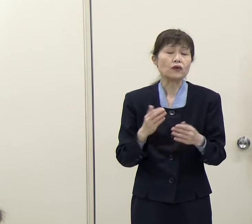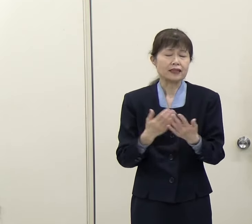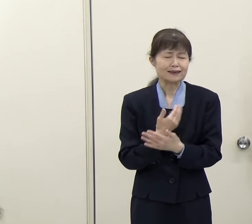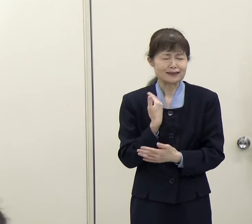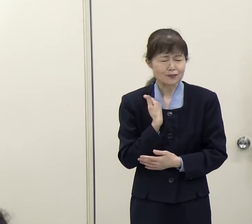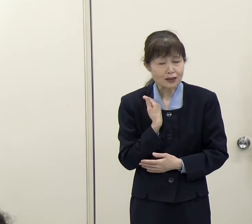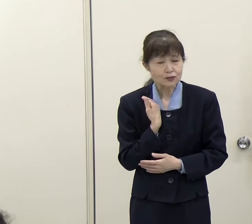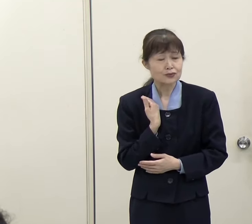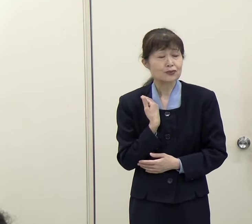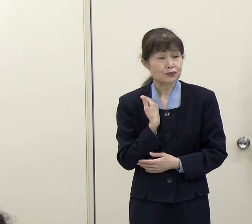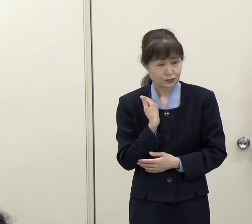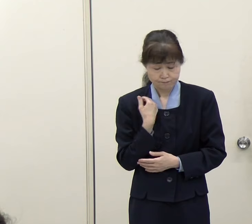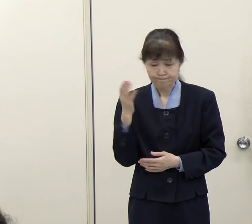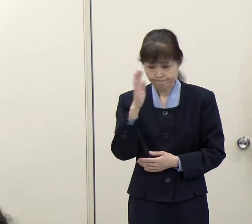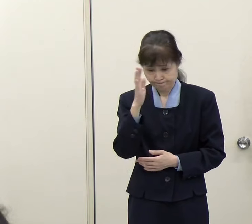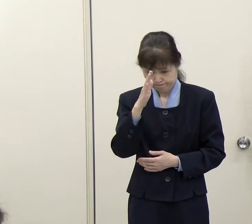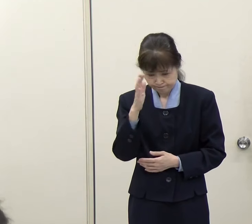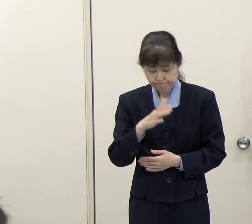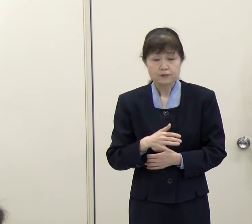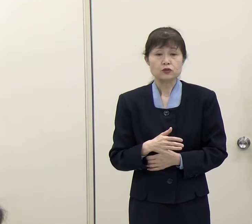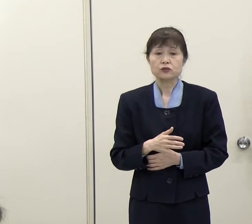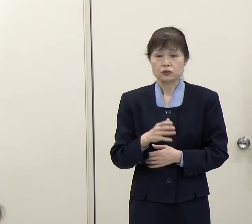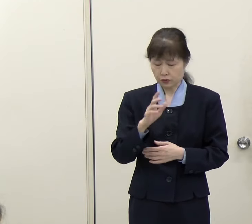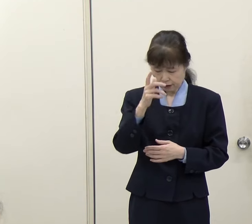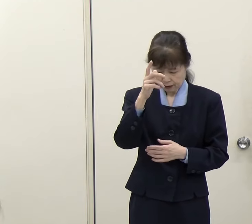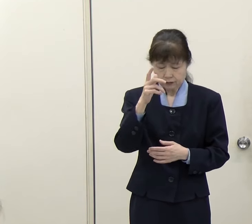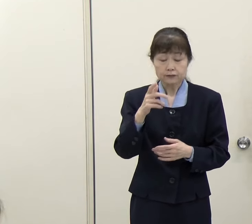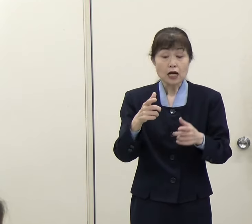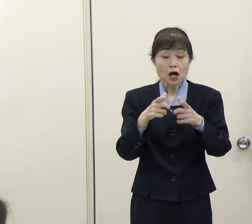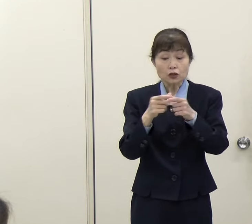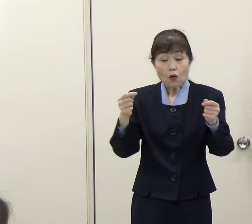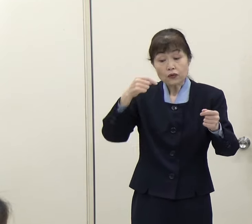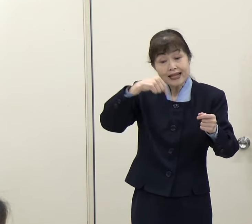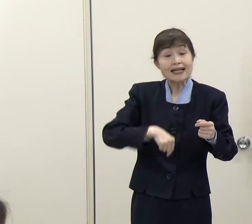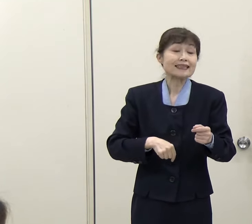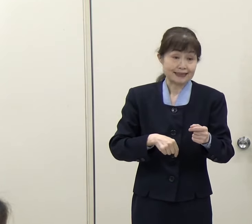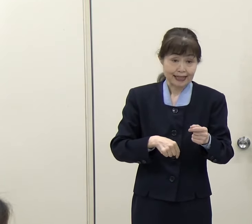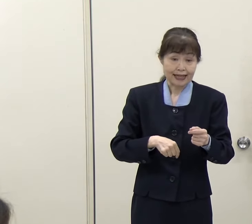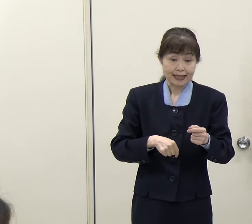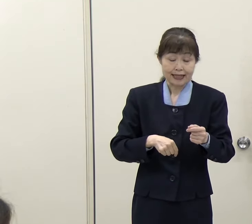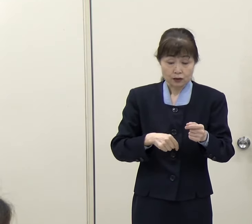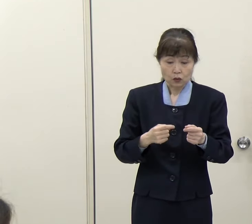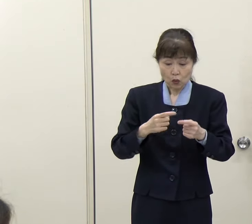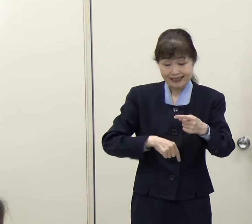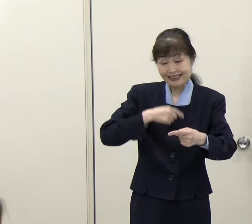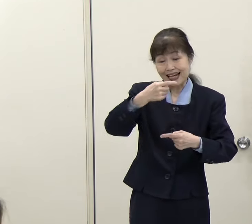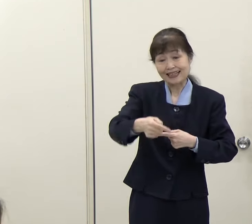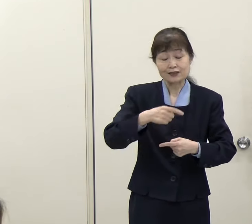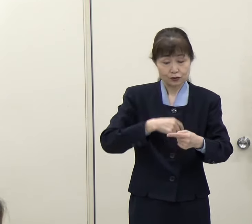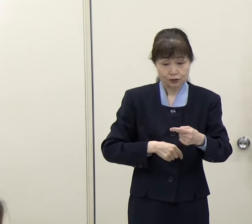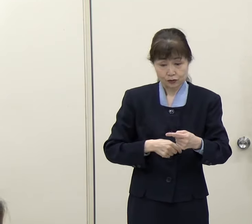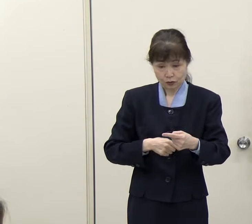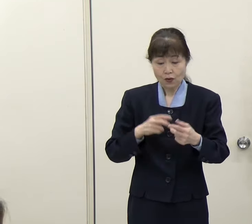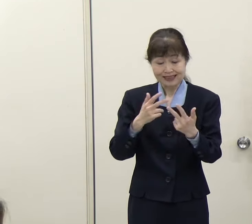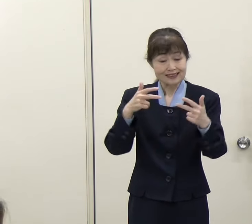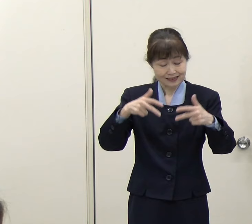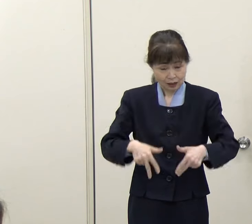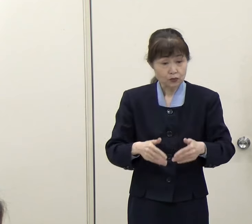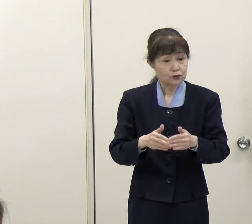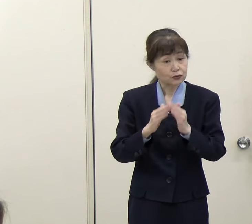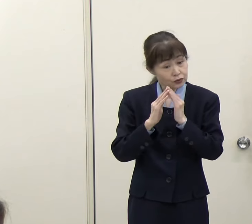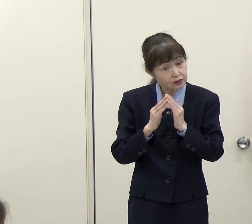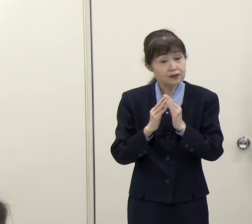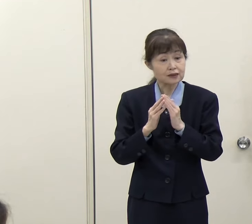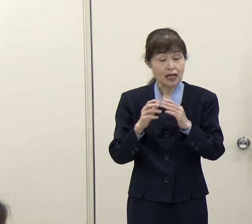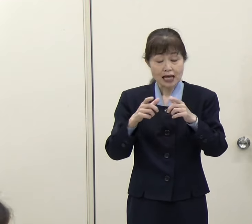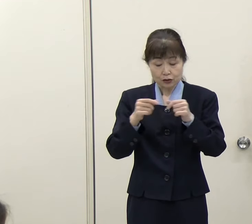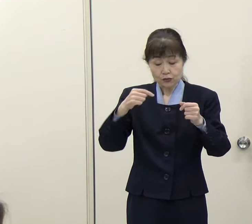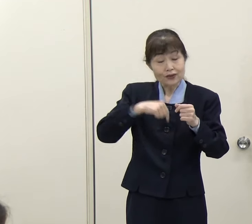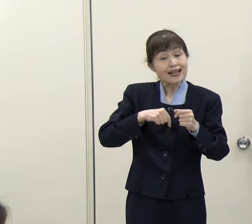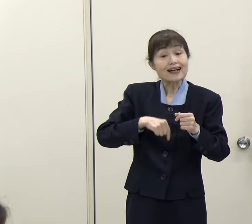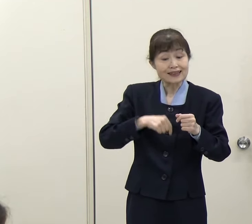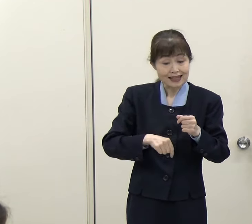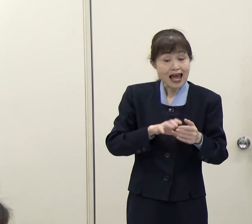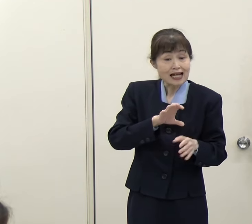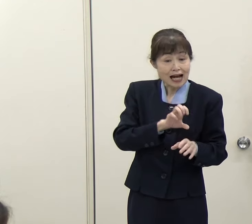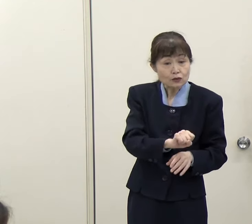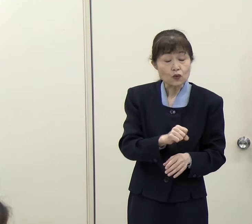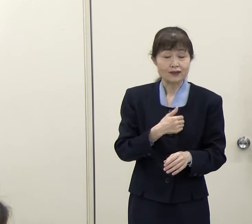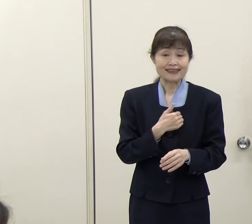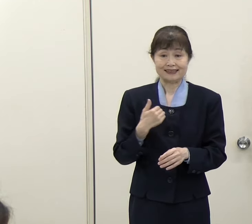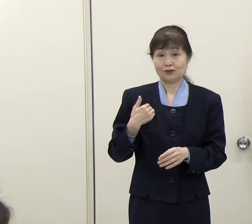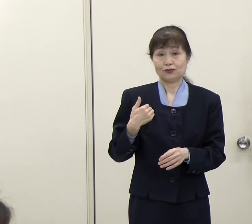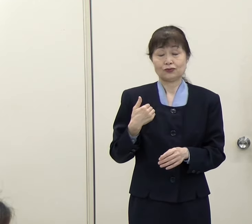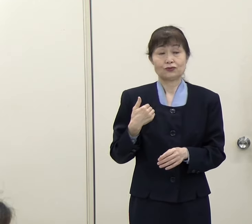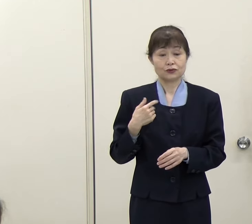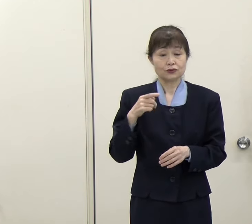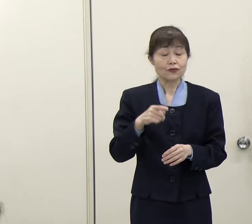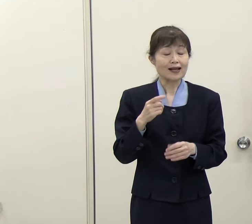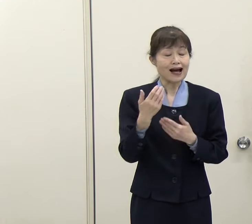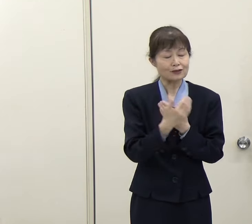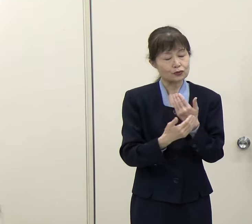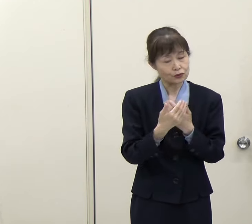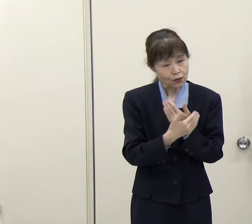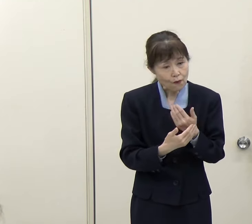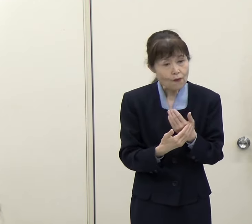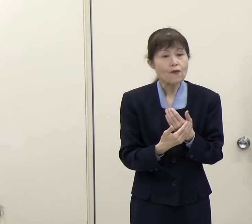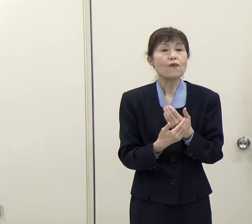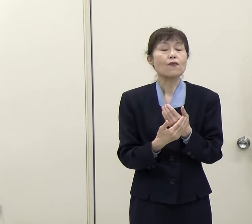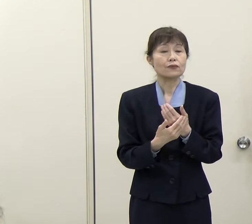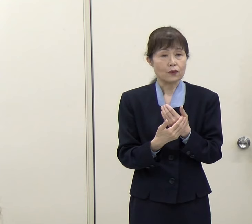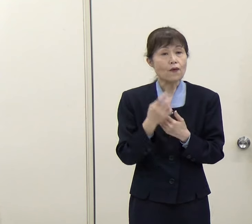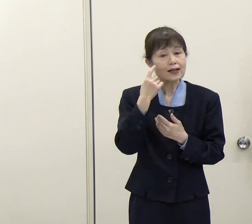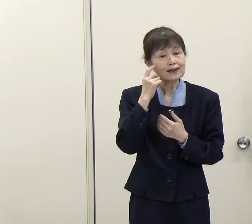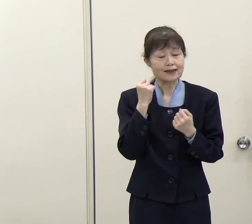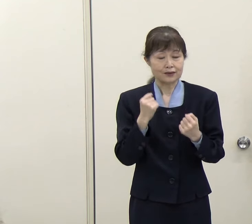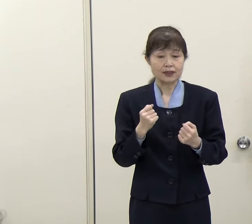だから国内においてこういったシステムを確立して、レアメタルを国内で確保することが非常に重要だと考えています。